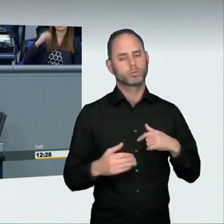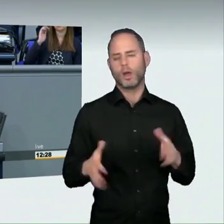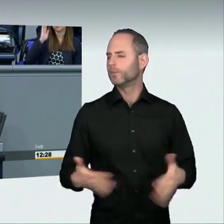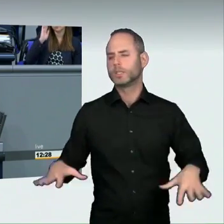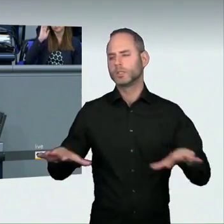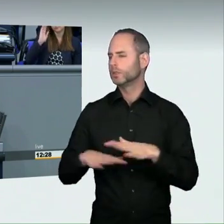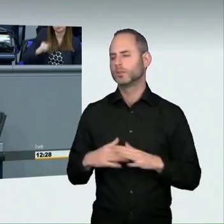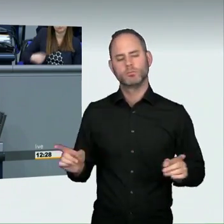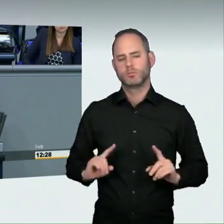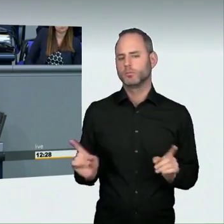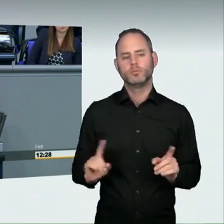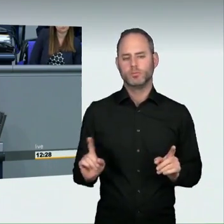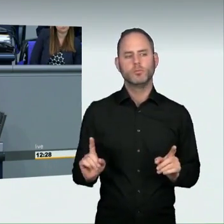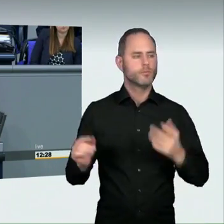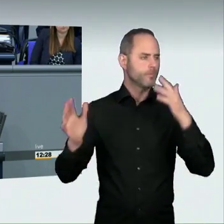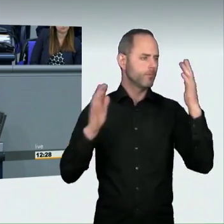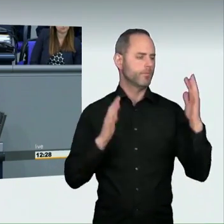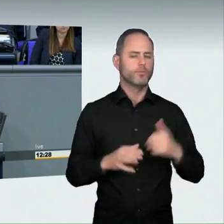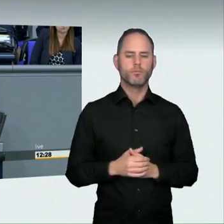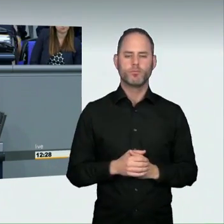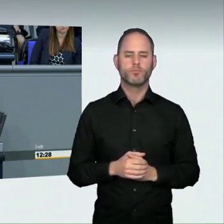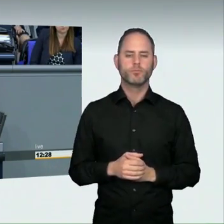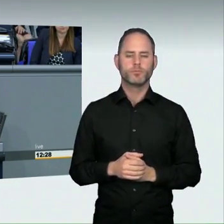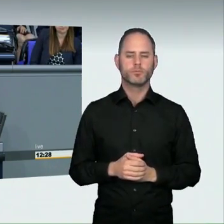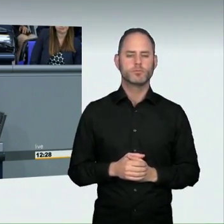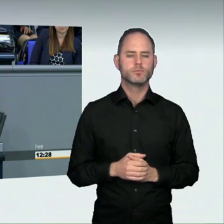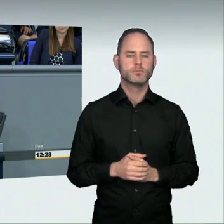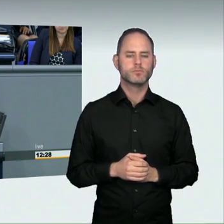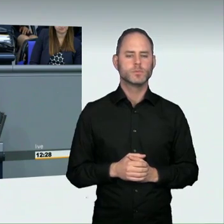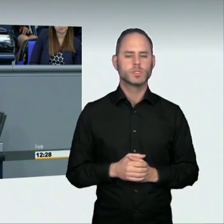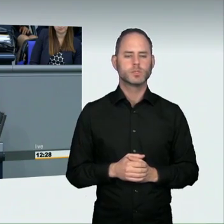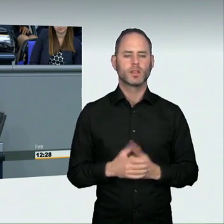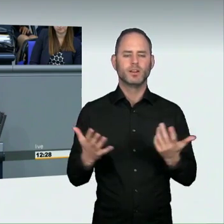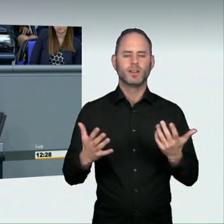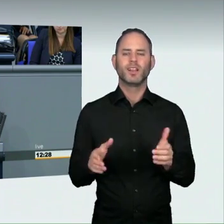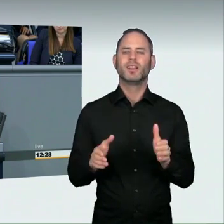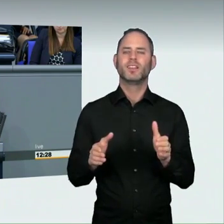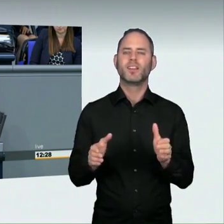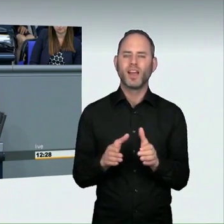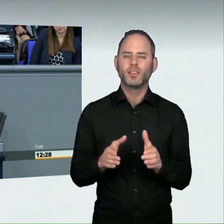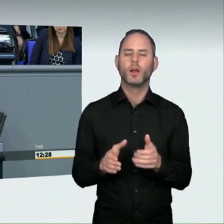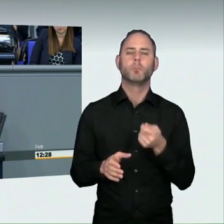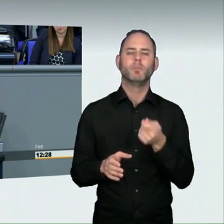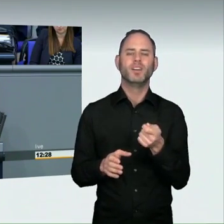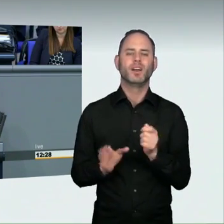unsere Wohnungen erwerben wollte, ist es uns gelungen, sie zu sichern. Wir haben seitdem spekulationsfreien Wohnraum zur Verfügung gestellt,